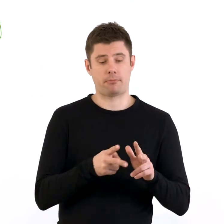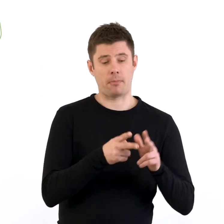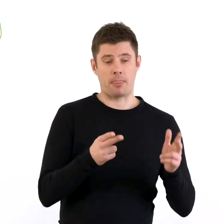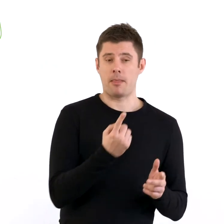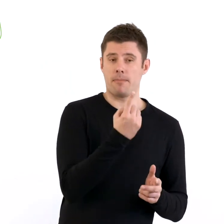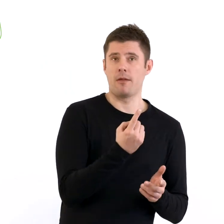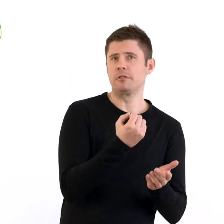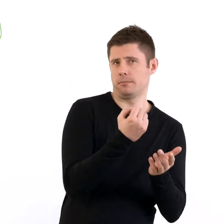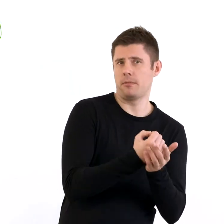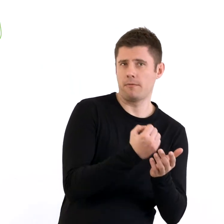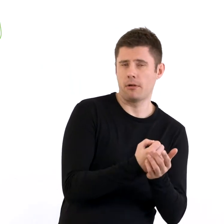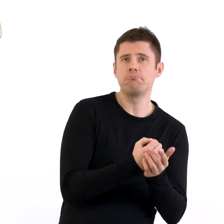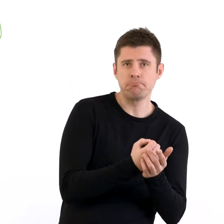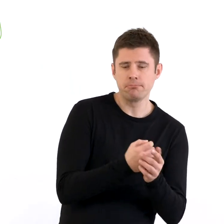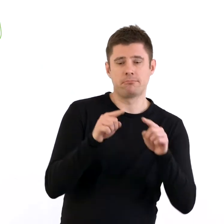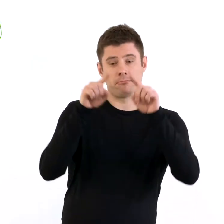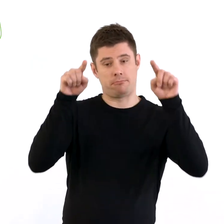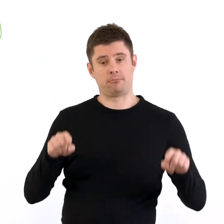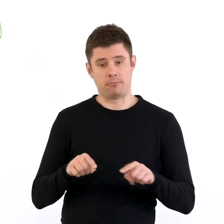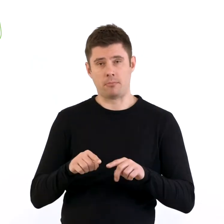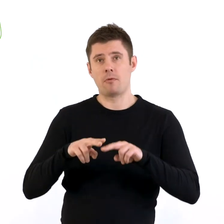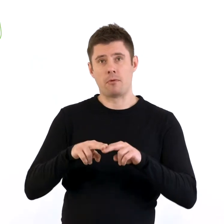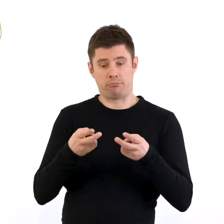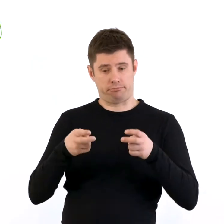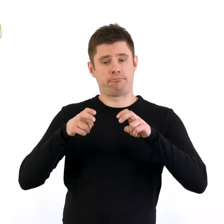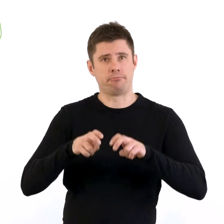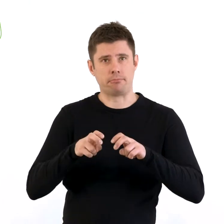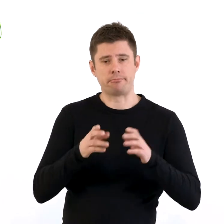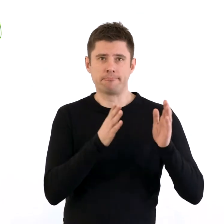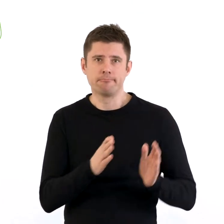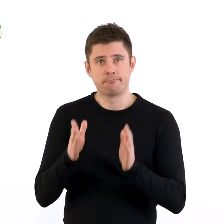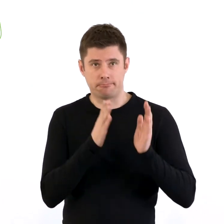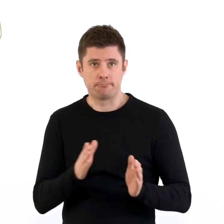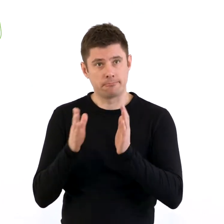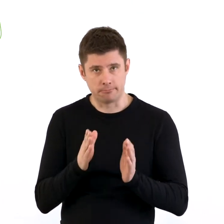Krok 1. Przygotowanie aktu fundacyjnego